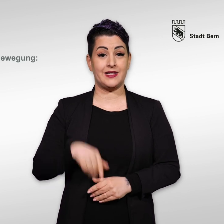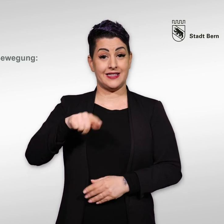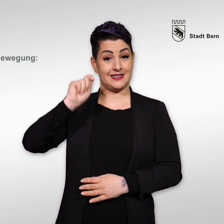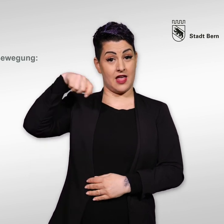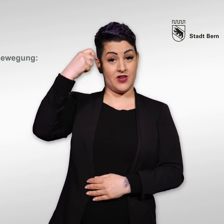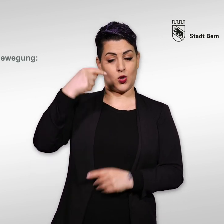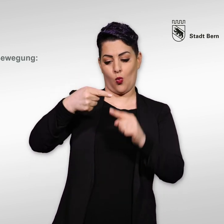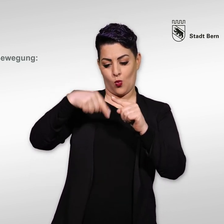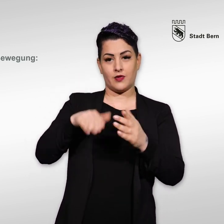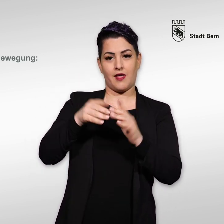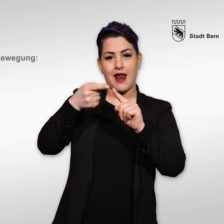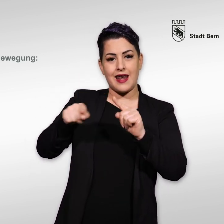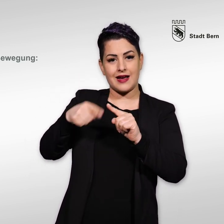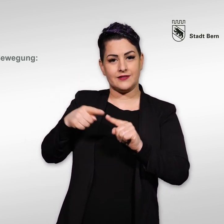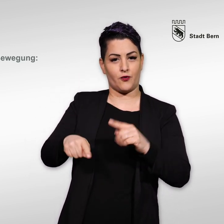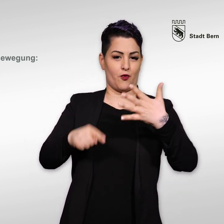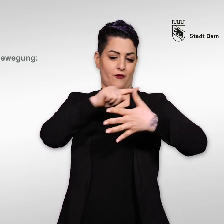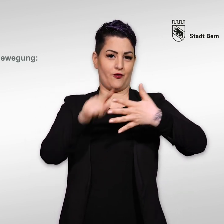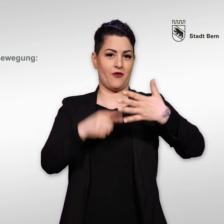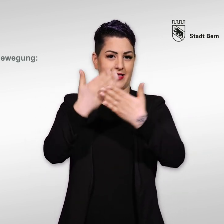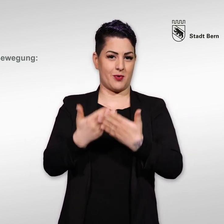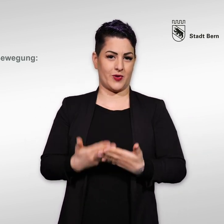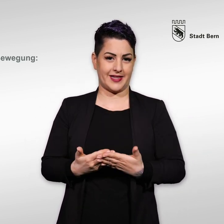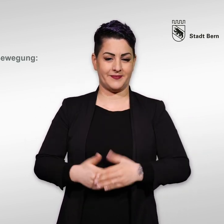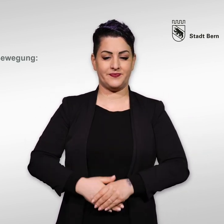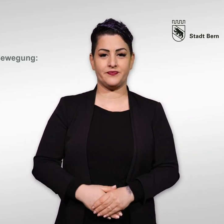Sie finden die Links zu diesen Angeboten unter diesem Video.